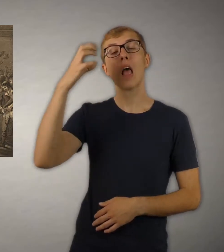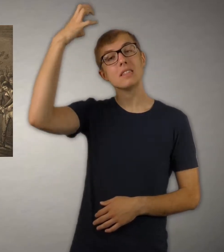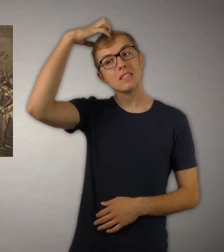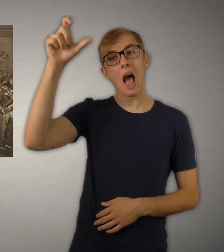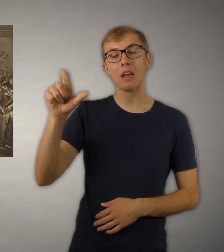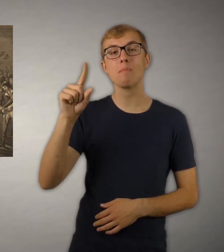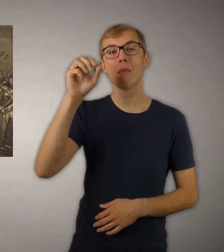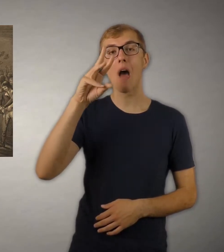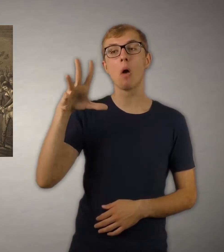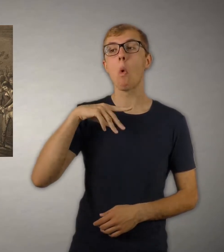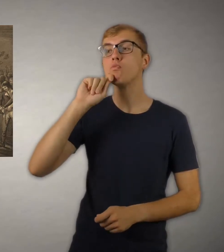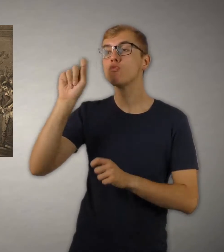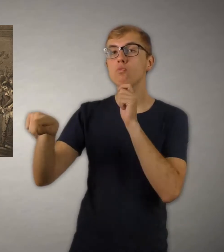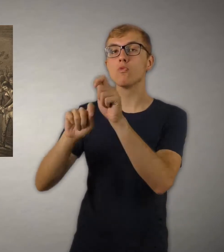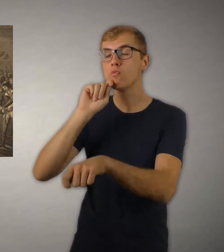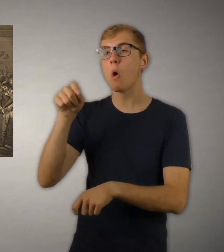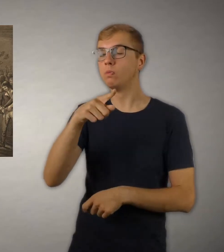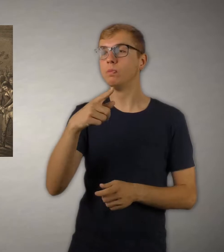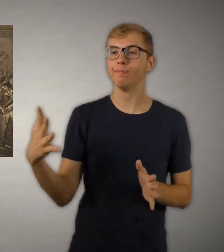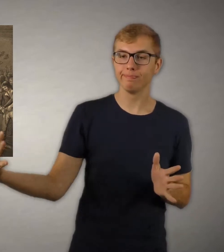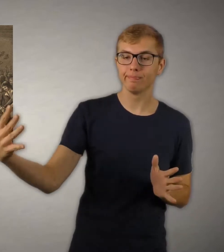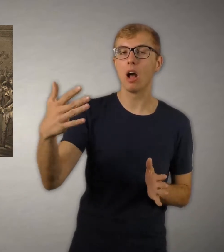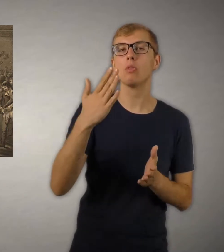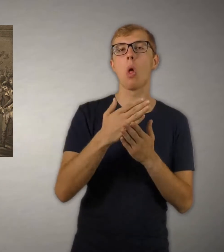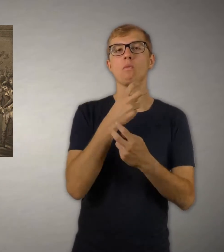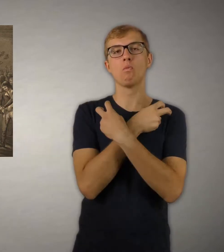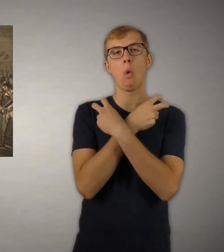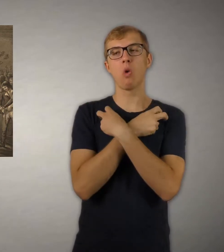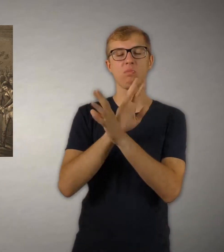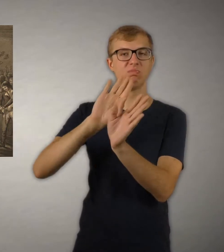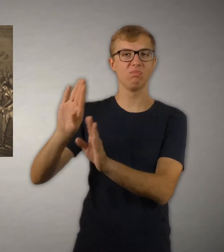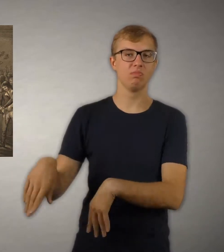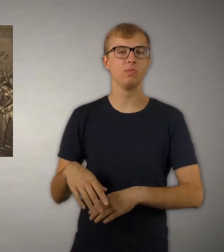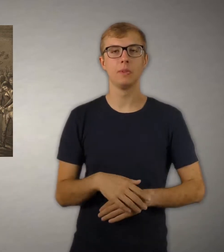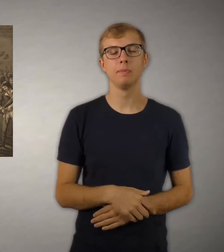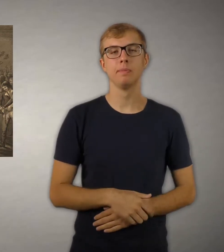Zaś z darów od cara zostawił sobie tylko futro.